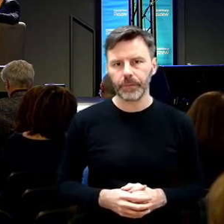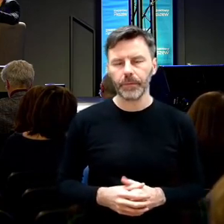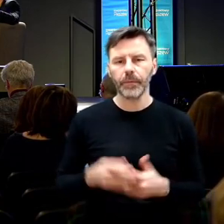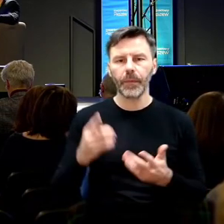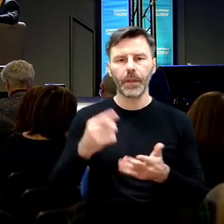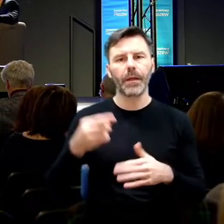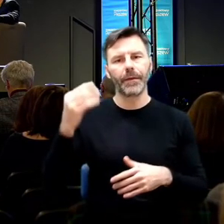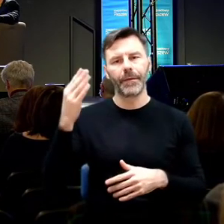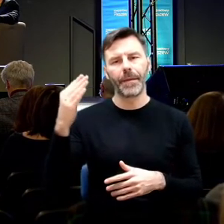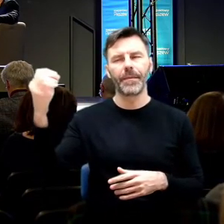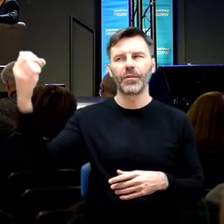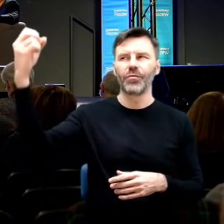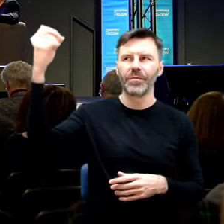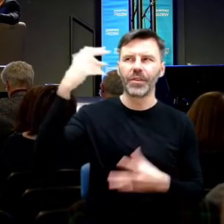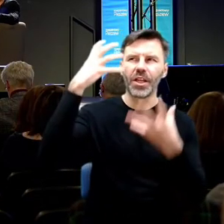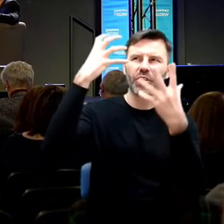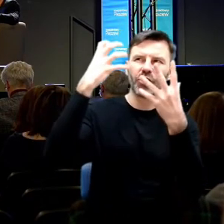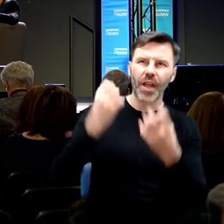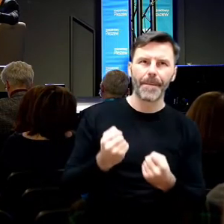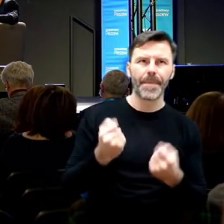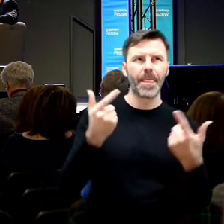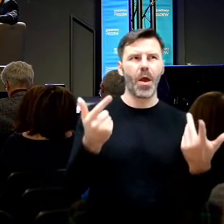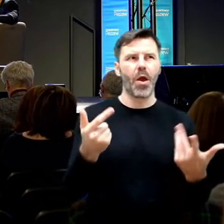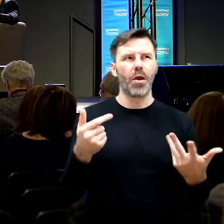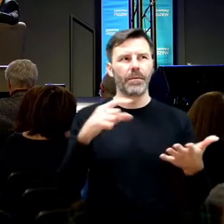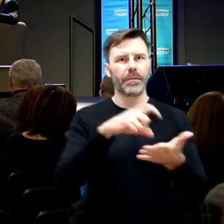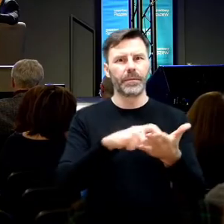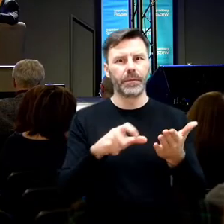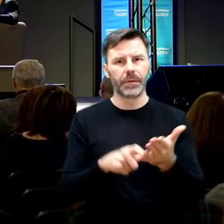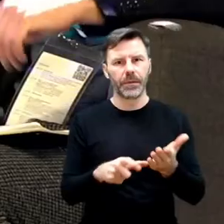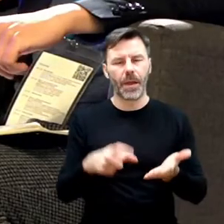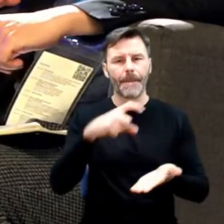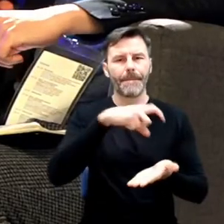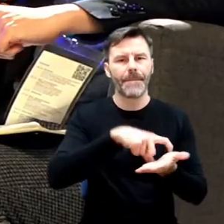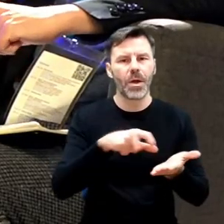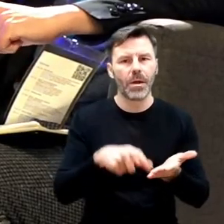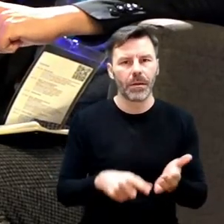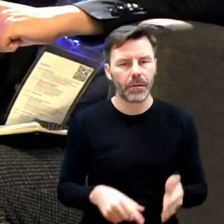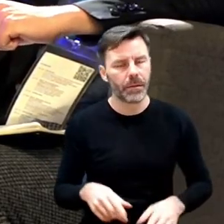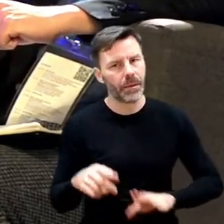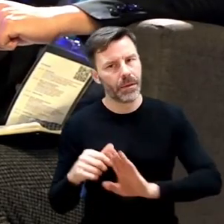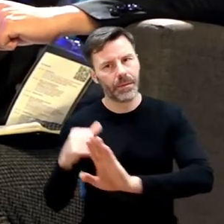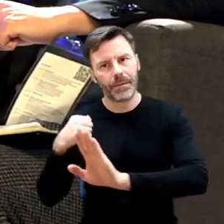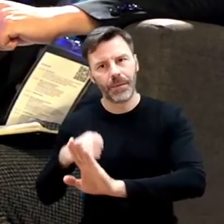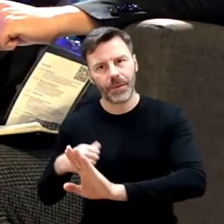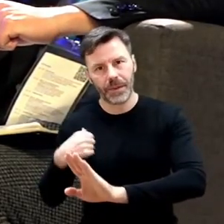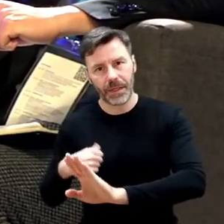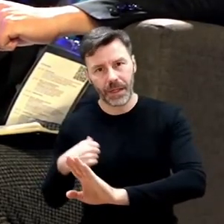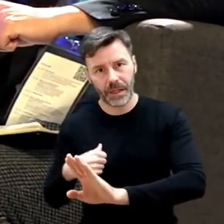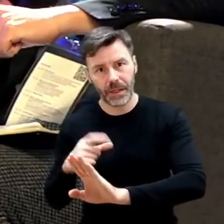nieprzewietrzane, nieustawne pokoje i tak dalej. Ale moment, to co mówisz, to jest wszystko w prawie budowlanym.